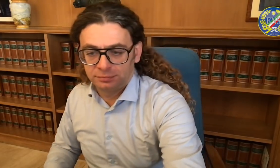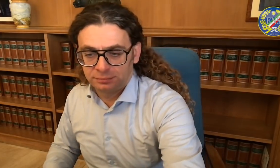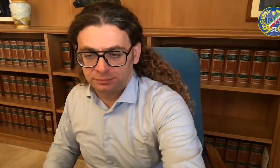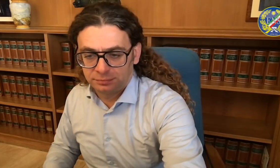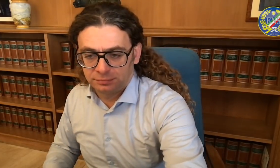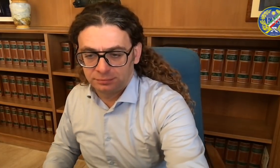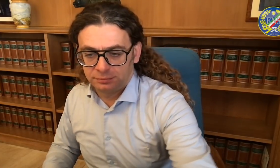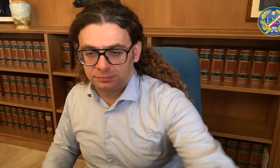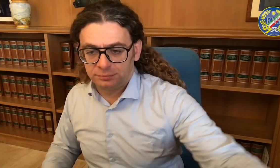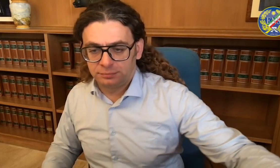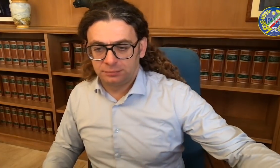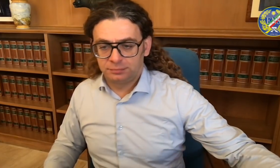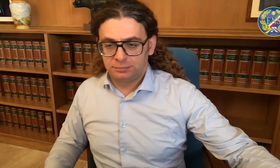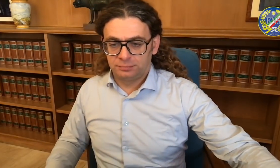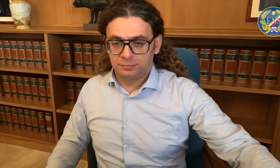La delega al Governo prevede diversi principi.